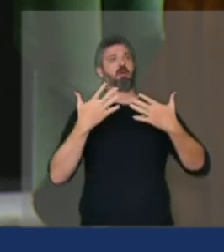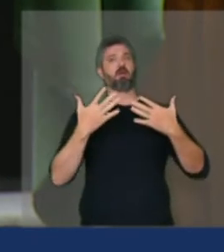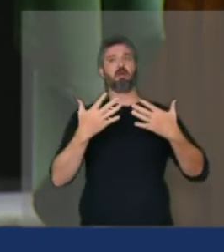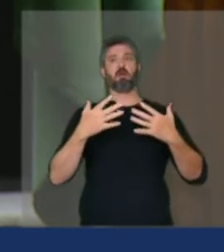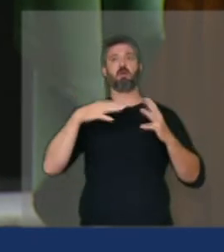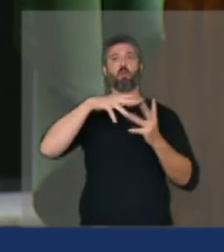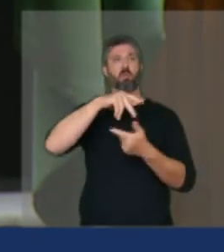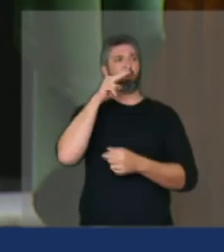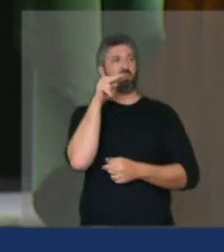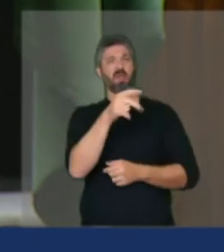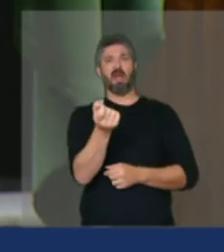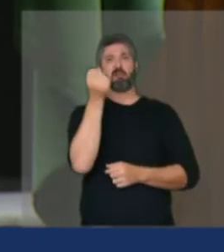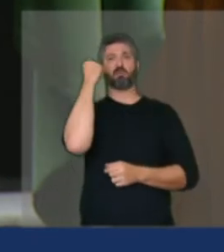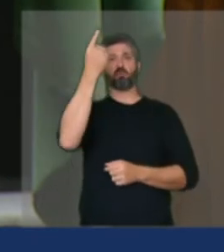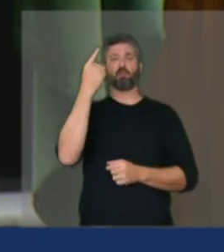BRASIL FICOU CHOCADO, O MUNDO FICOU CHOCADO, TODOS NÓS